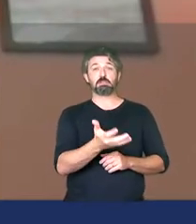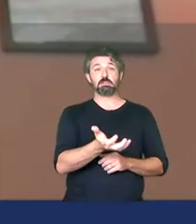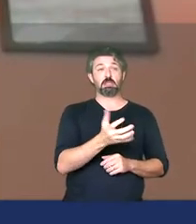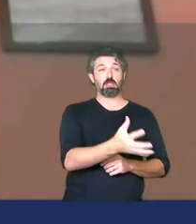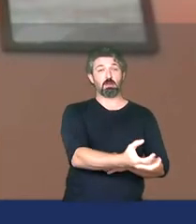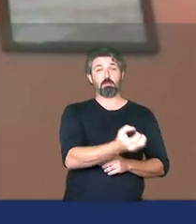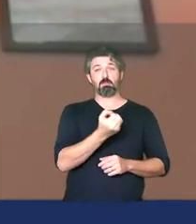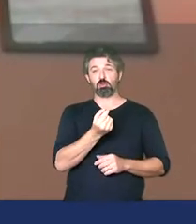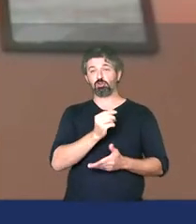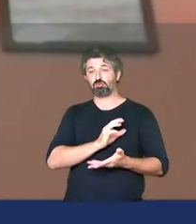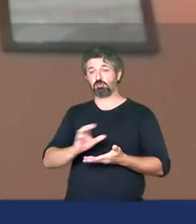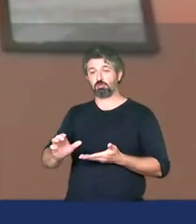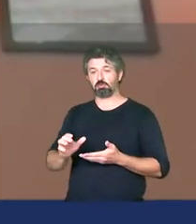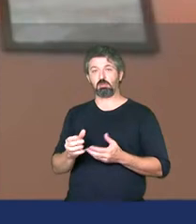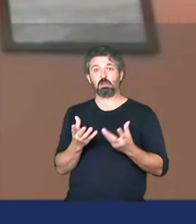DEMANDADOS, QUESTIONADOS SE GOSTARIAM DE DESTINAR TANTO